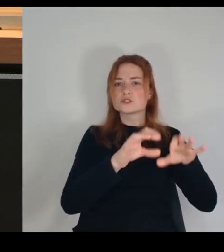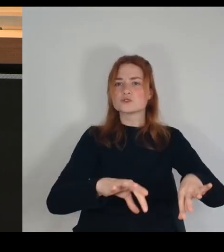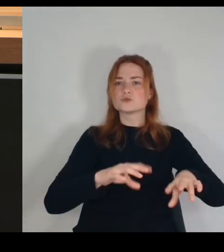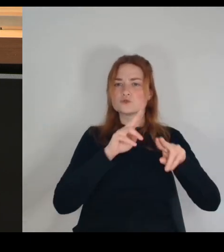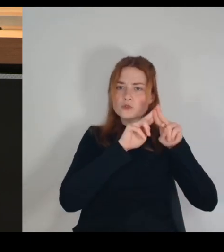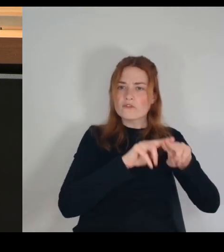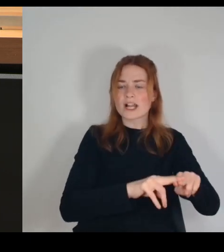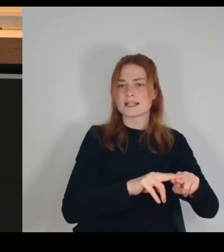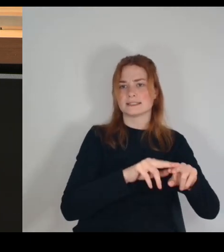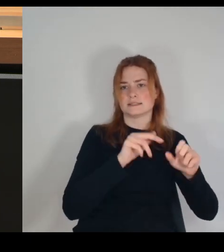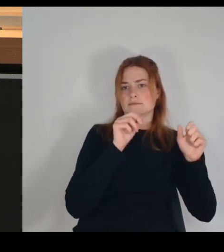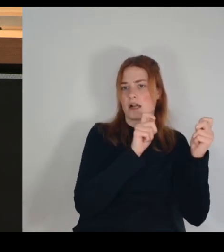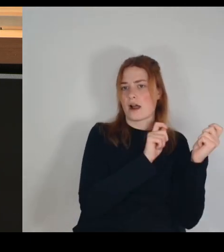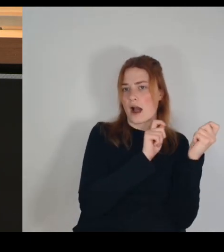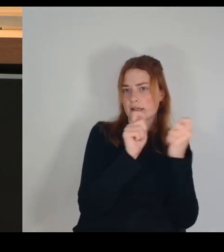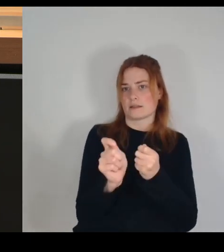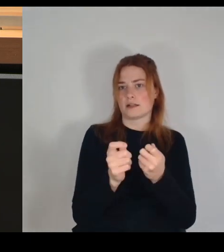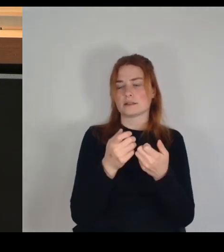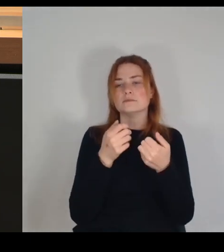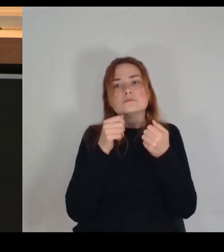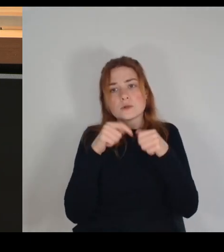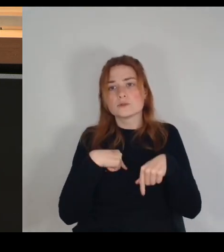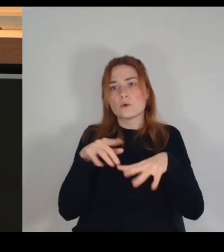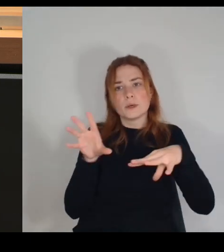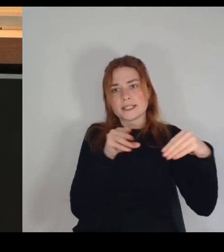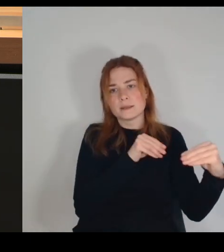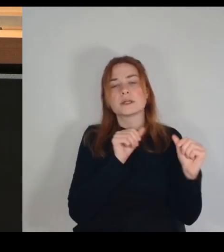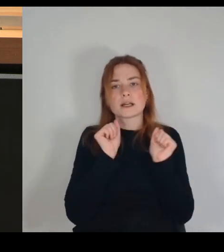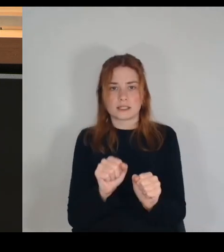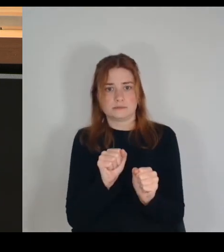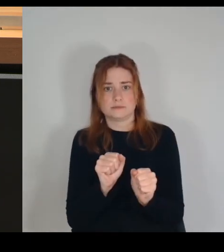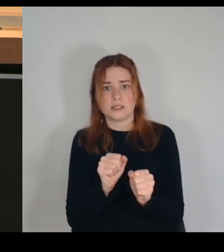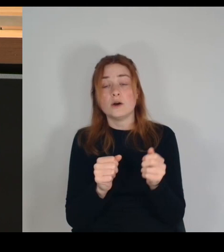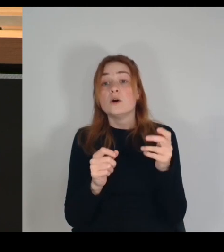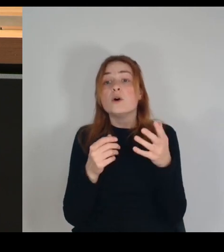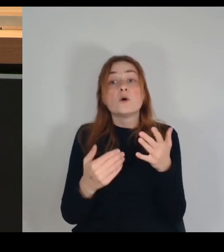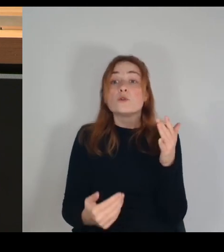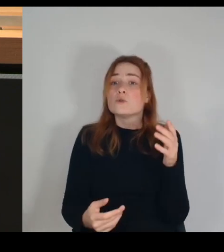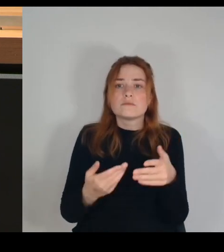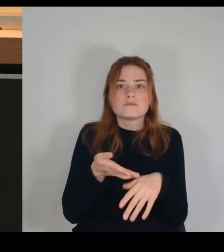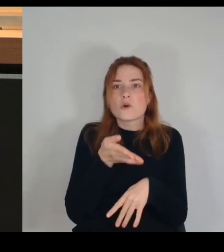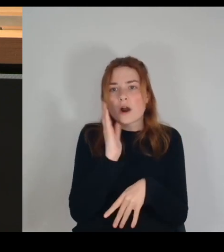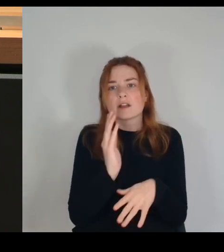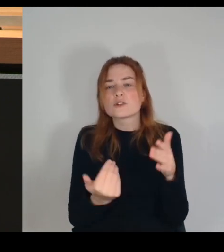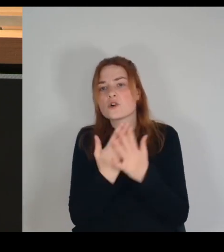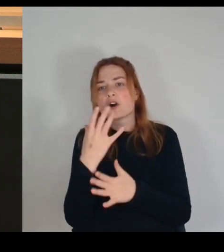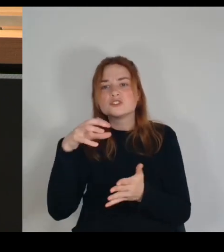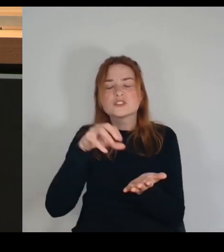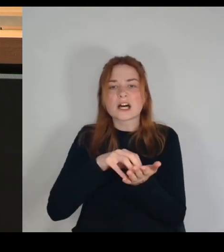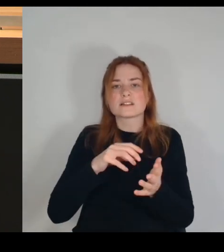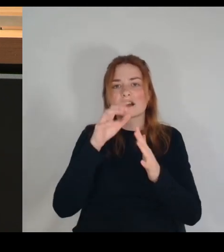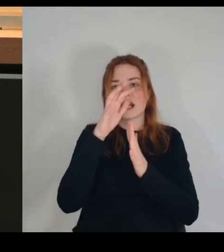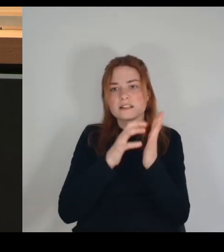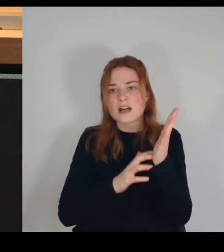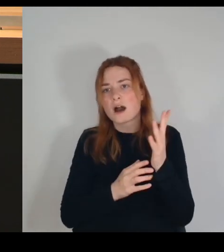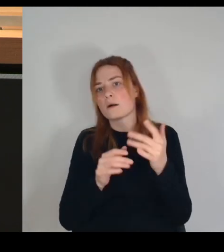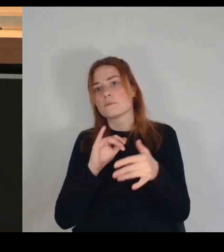Nordneustart, Agenda oder Pilotprojekte oder sonst was. Und egal, ob die Schulreinigung durch freie Unternehmen oder